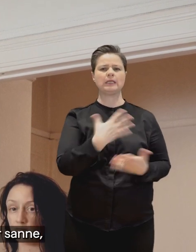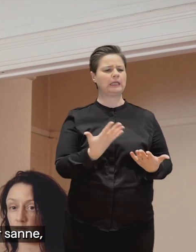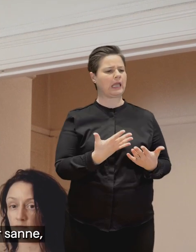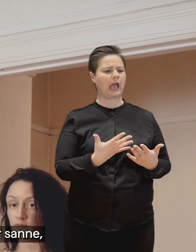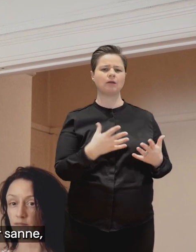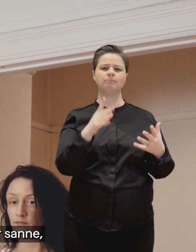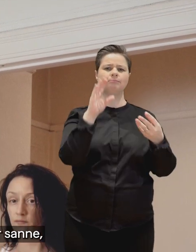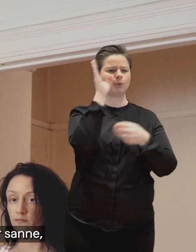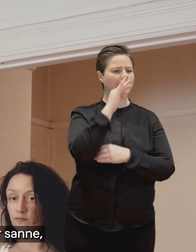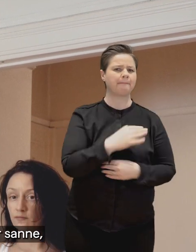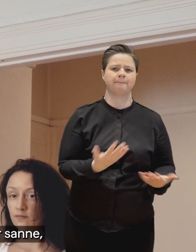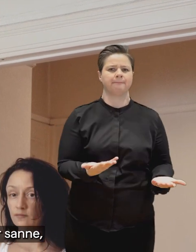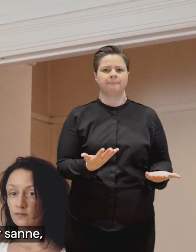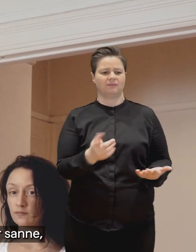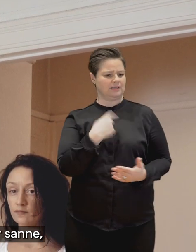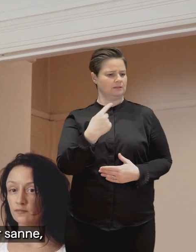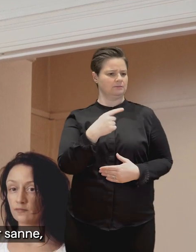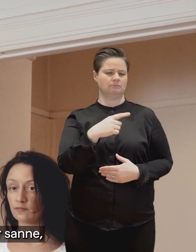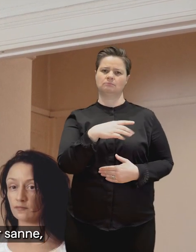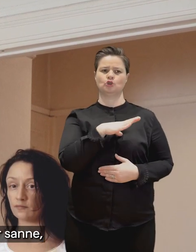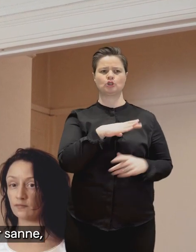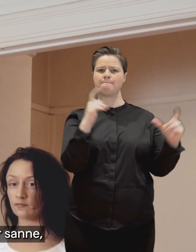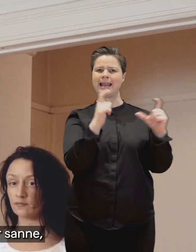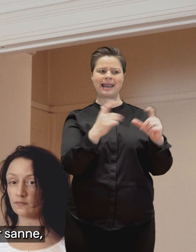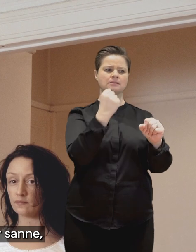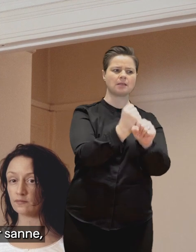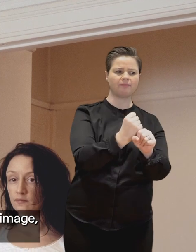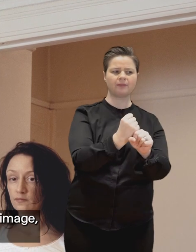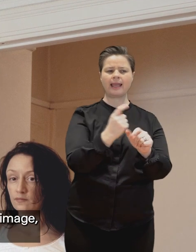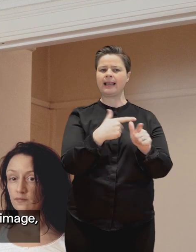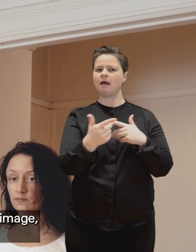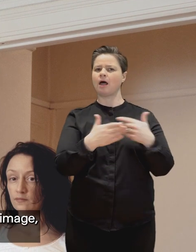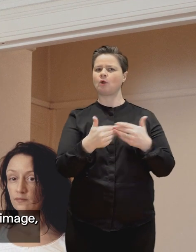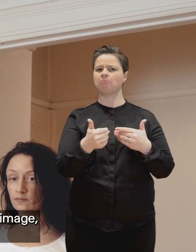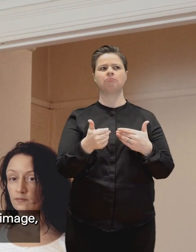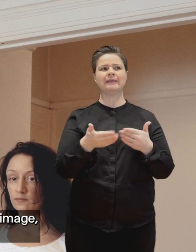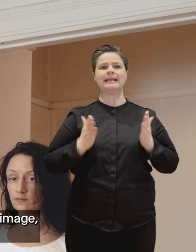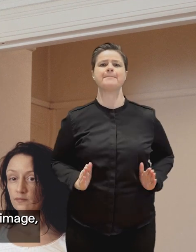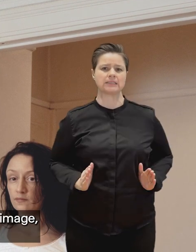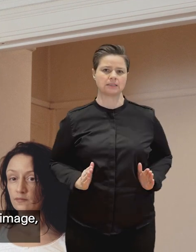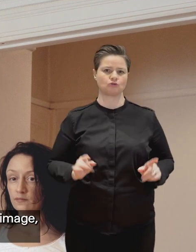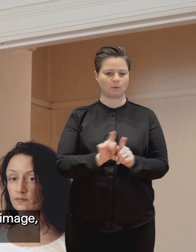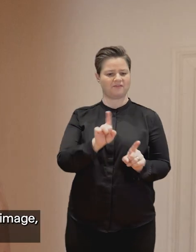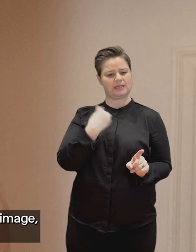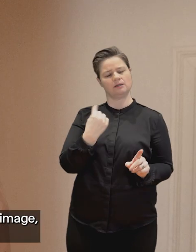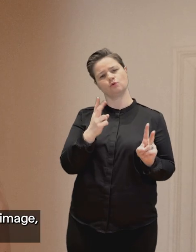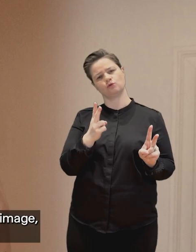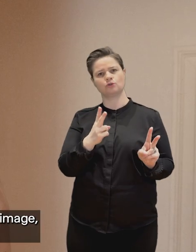Vi synes likevel at de bildene er sanne, eller det handler om å lage et image, som vi da synes ...